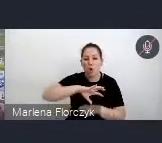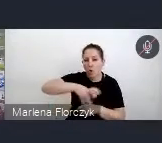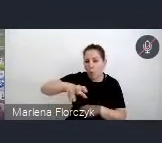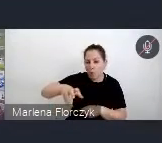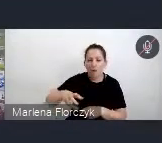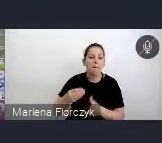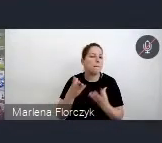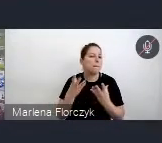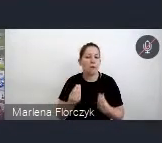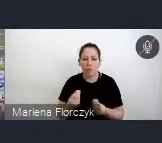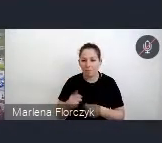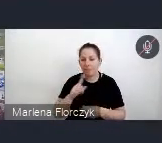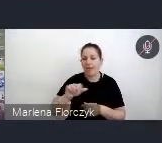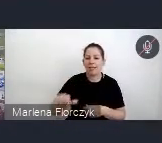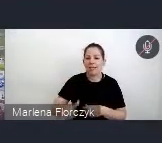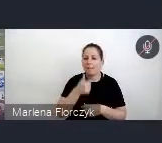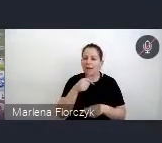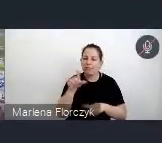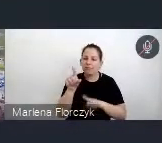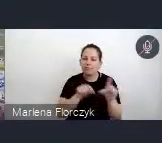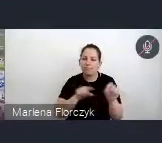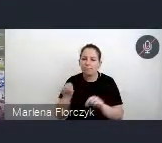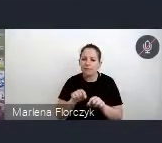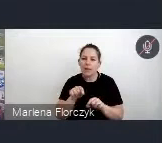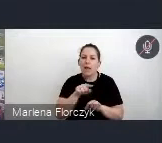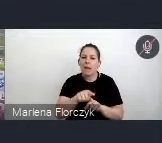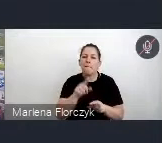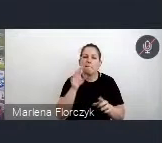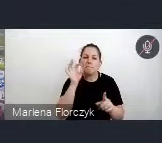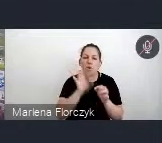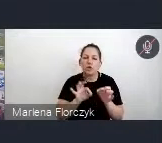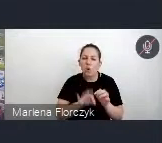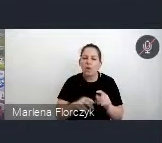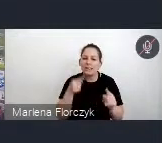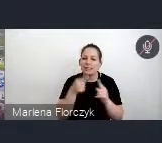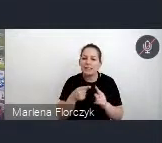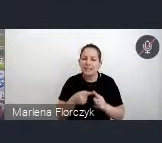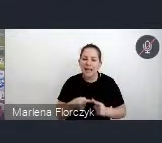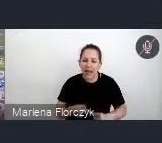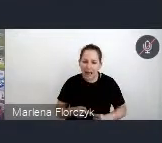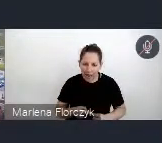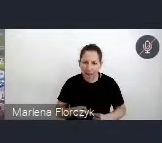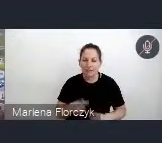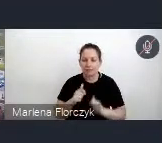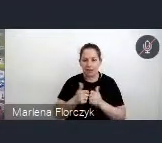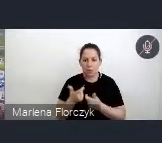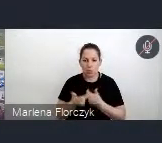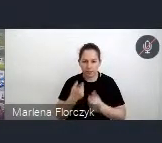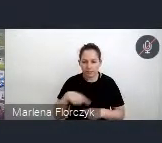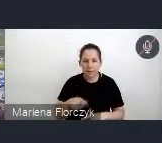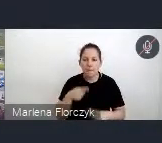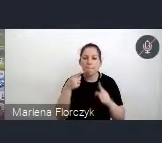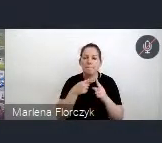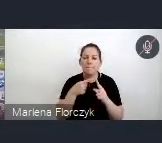żeby najpierw dookreślić dla poszczególnych celów, bo takie zadanie sobie wyznaczyliśmy, dla poszczególnych celów,